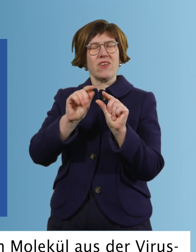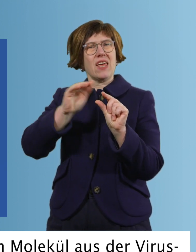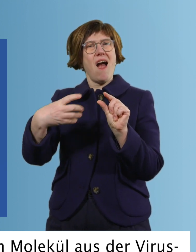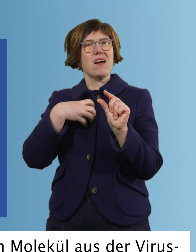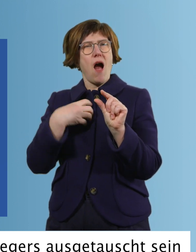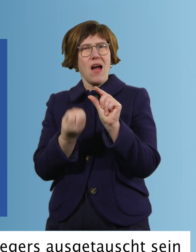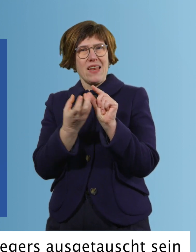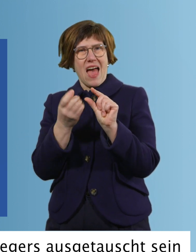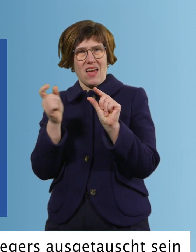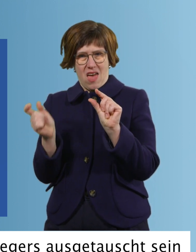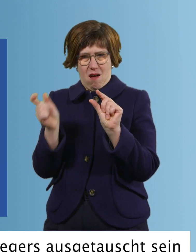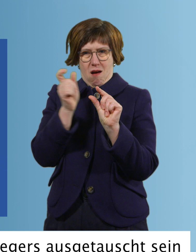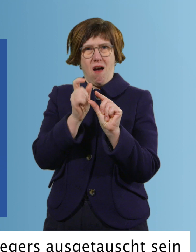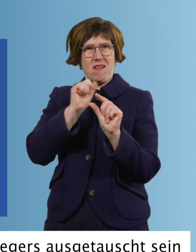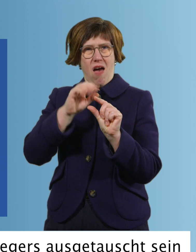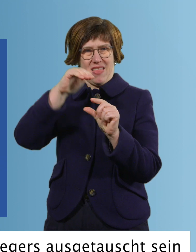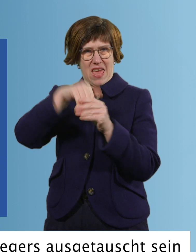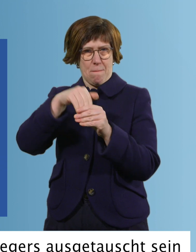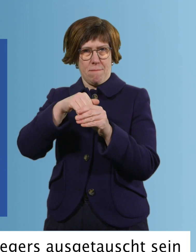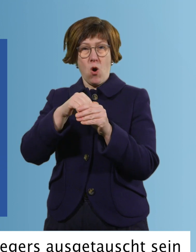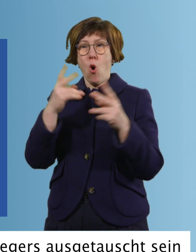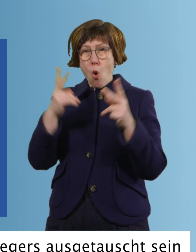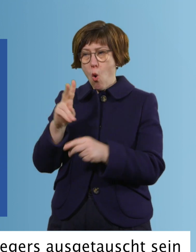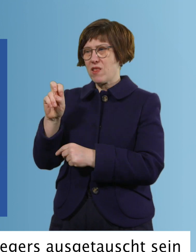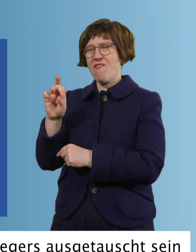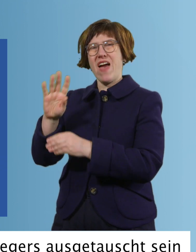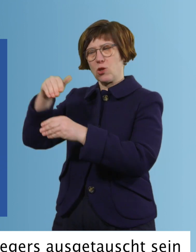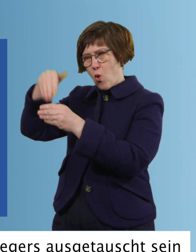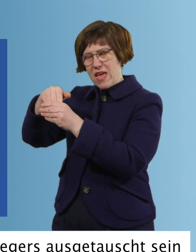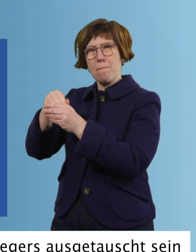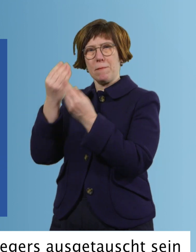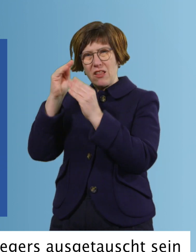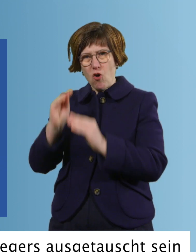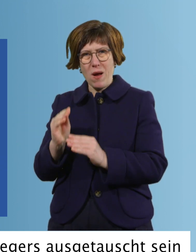aus der Hülle des Krankheitserregers ausgetauscht sein oder der Vektor enthält die Information